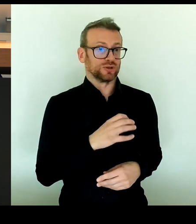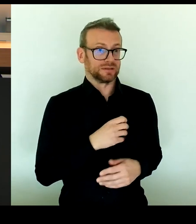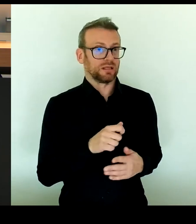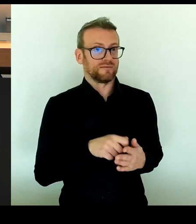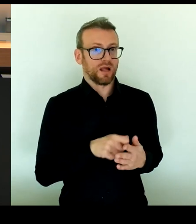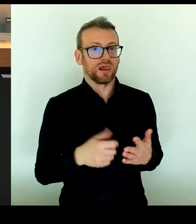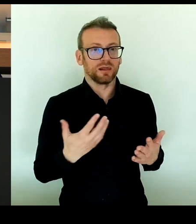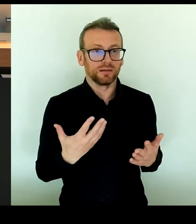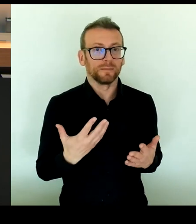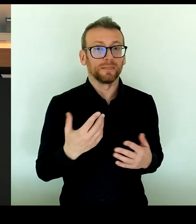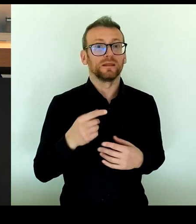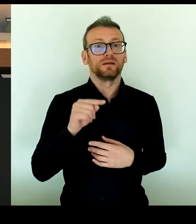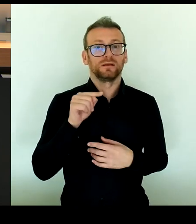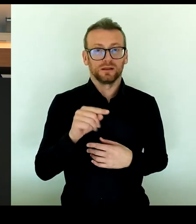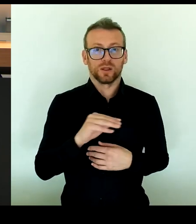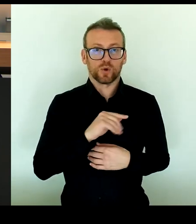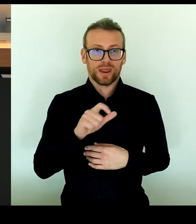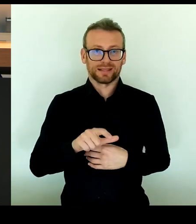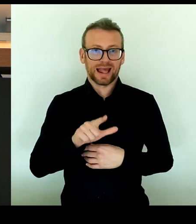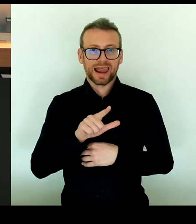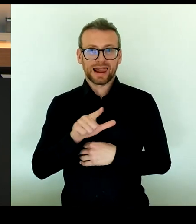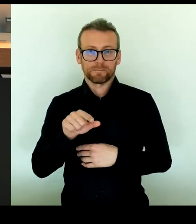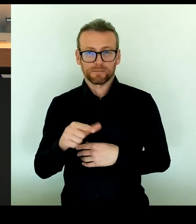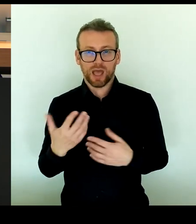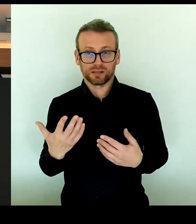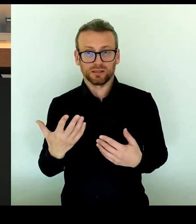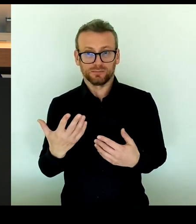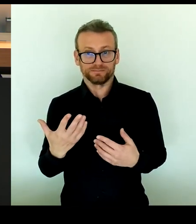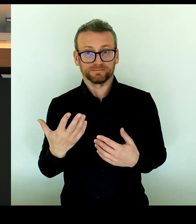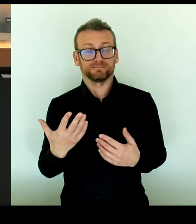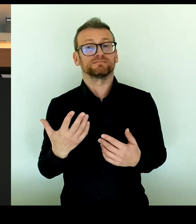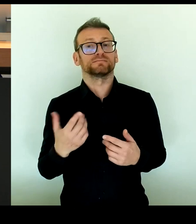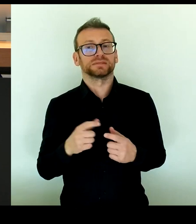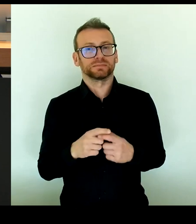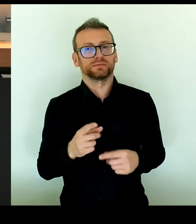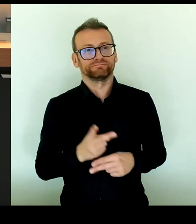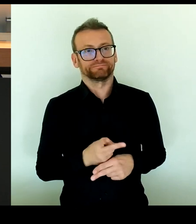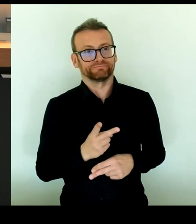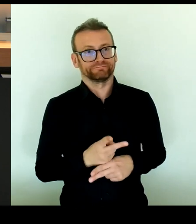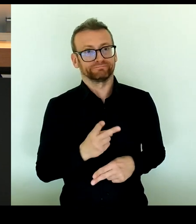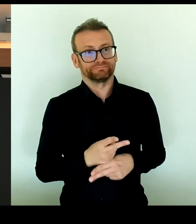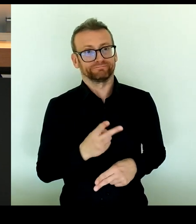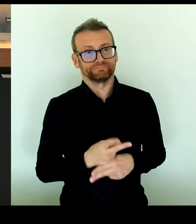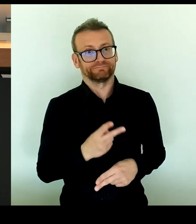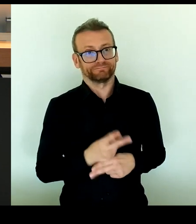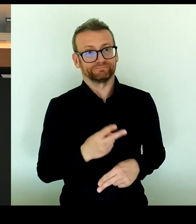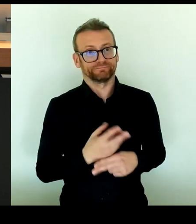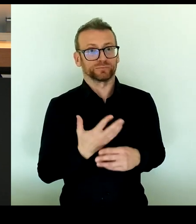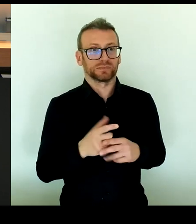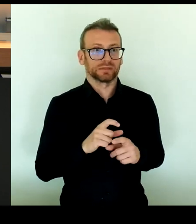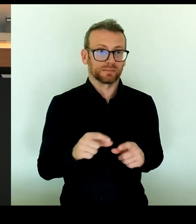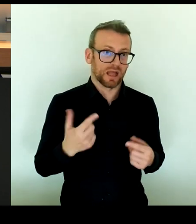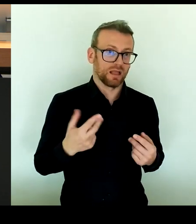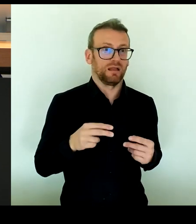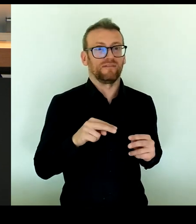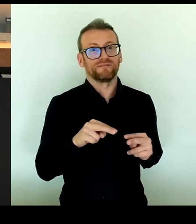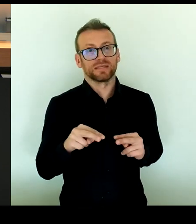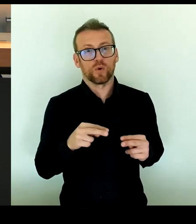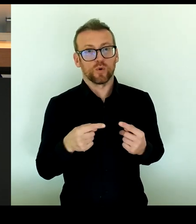und wir als Abgeordnetenhaus noch eigene Ba. Wir werden oder wir müssen unsere Datenschutzordnung verabschieden, die liegt noch im Rechtsausschuss im Rahmen